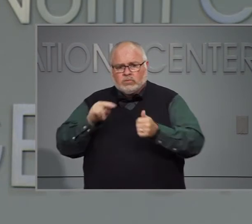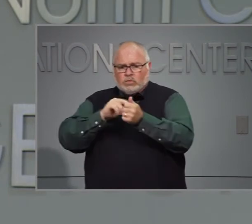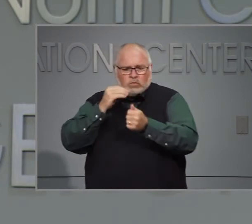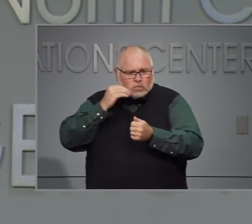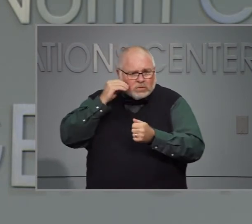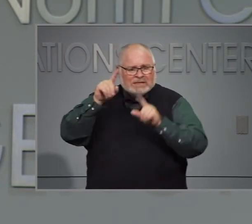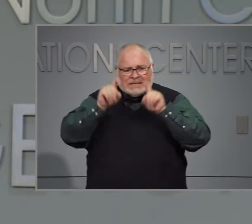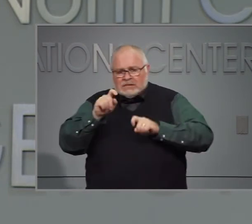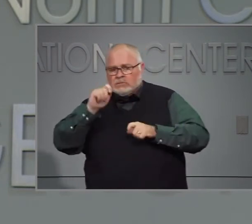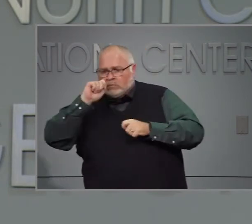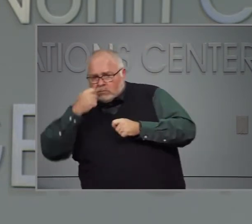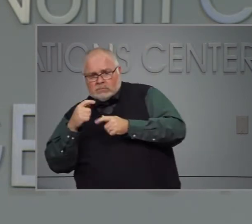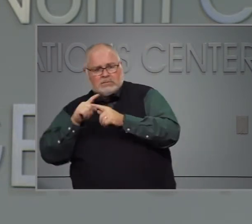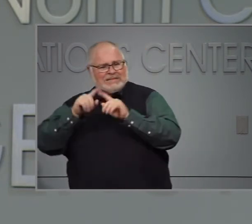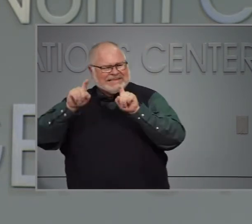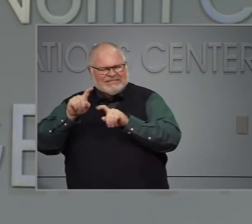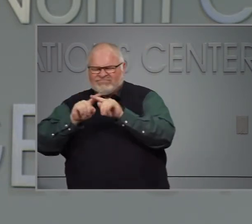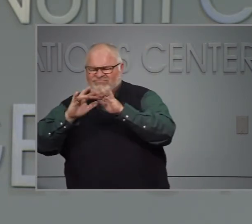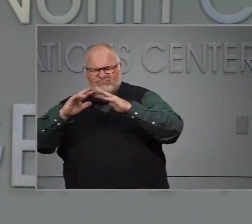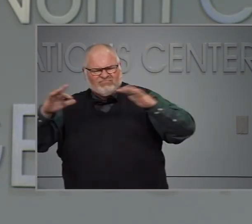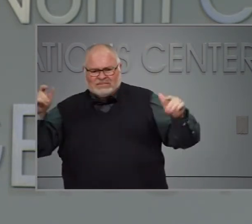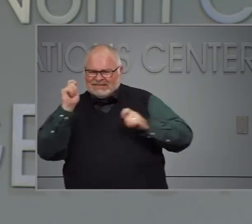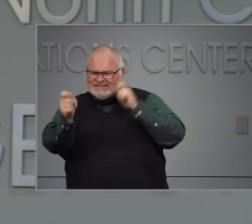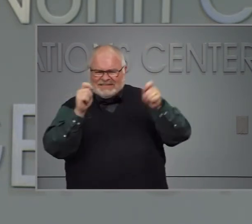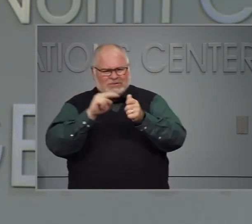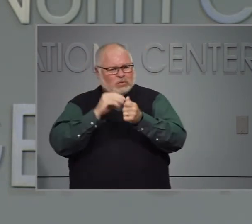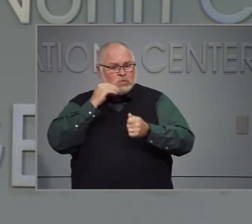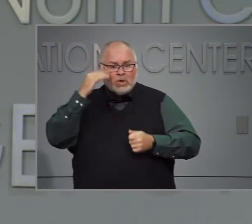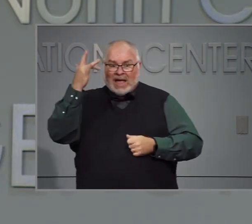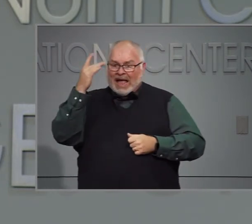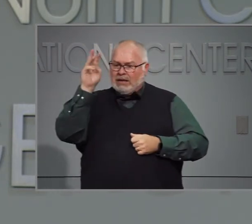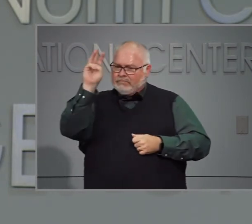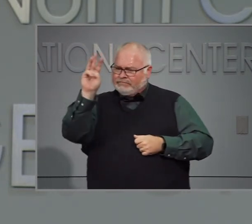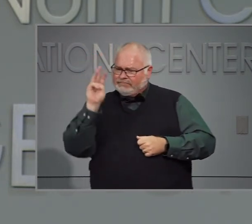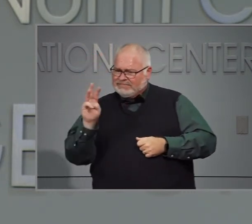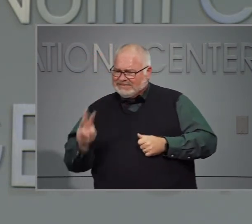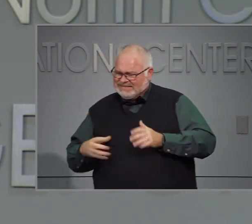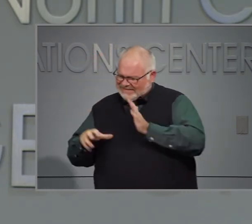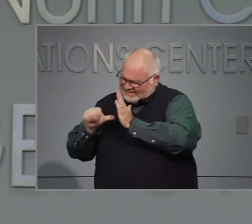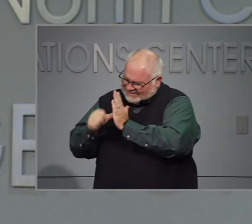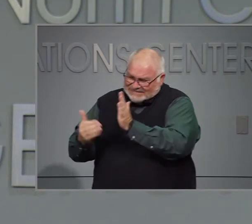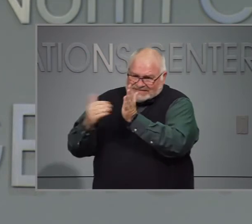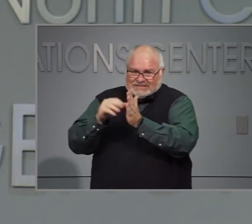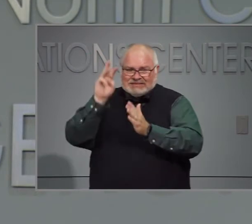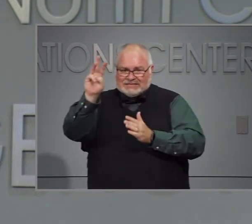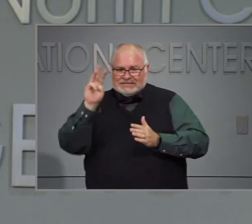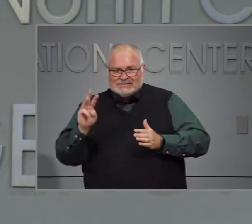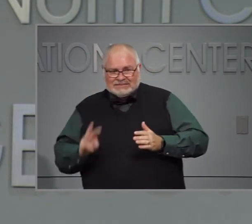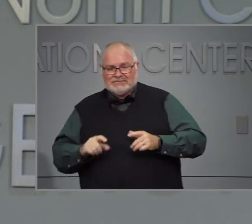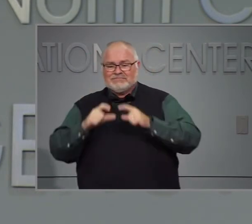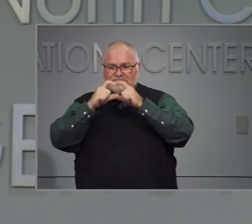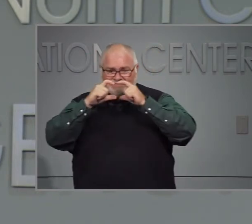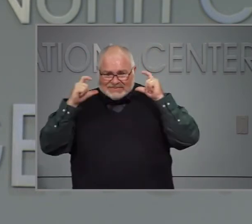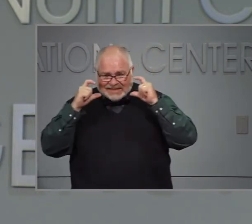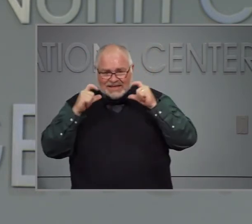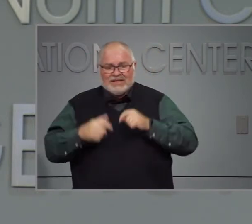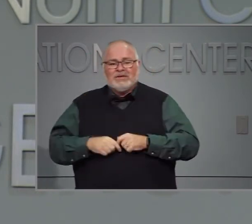un mes. Y recuerde esas tres doble us, al igual como dijo la secretaria como ven, lleve su